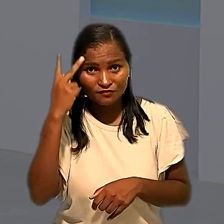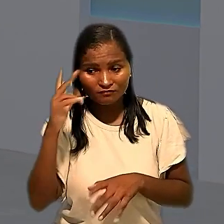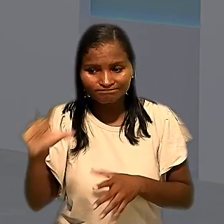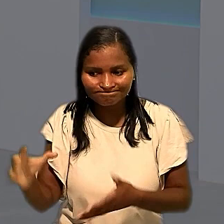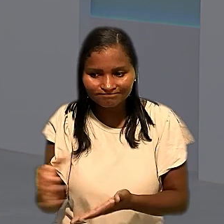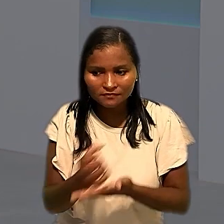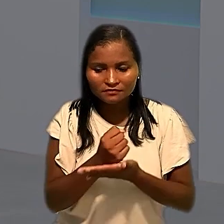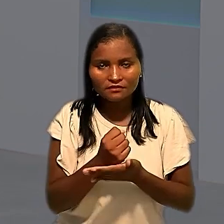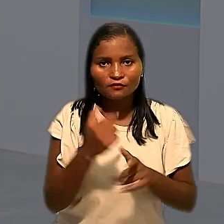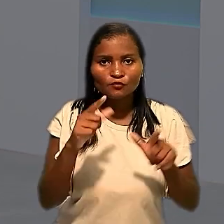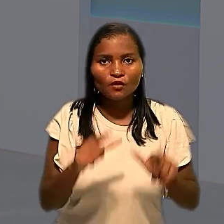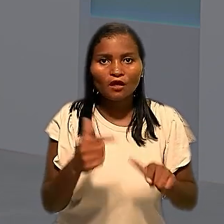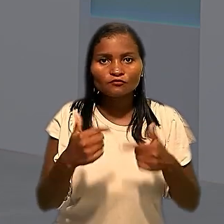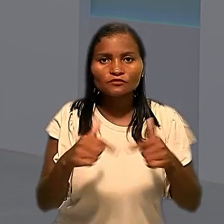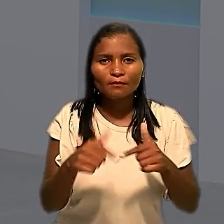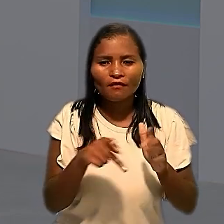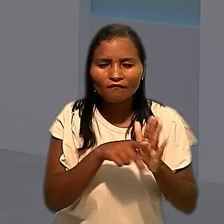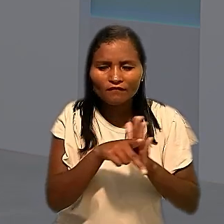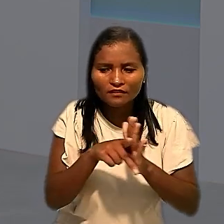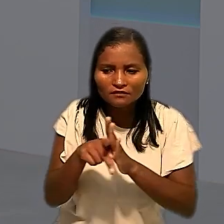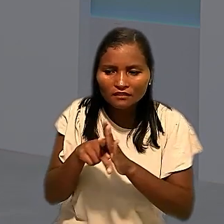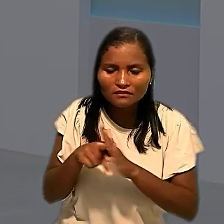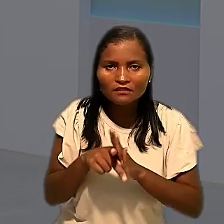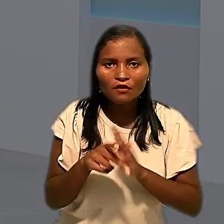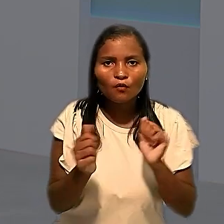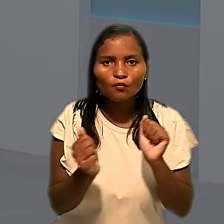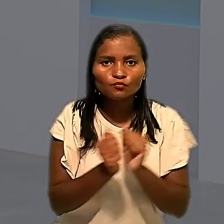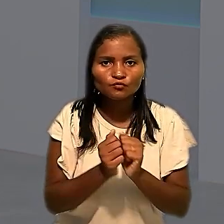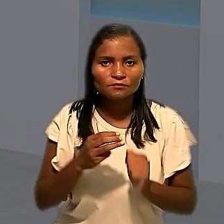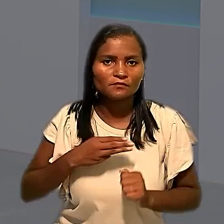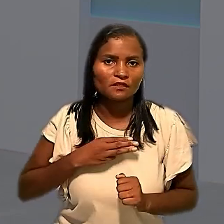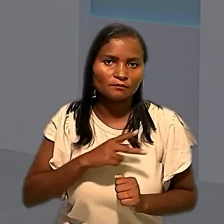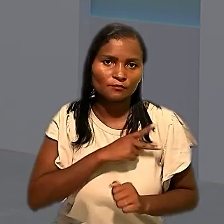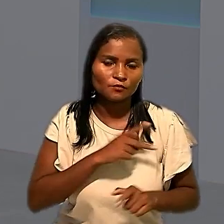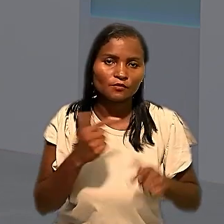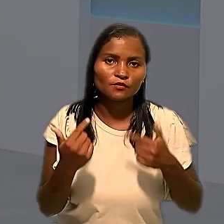do local de trabalho durante fiscalização conjunta do Ministério Público do Trabalho,